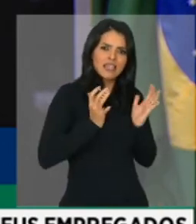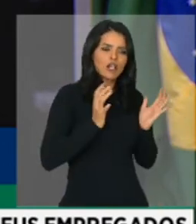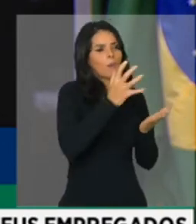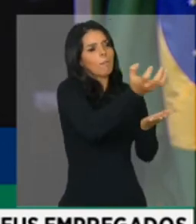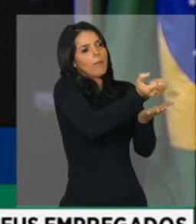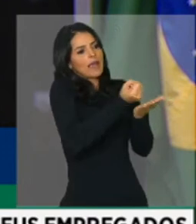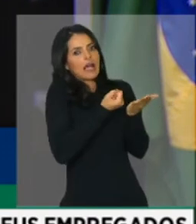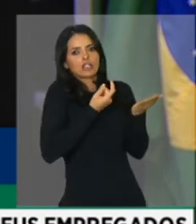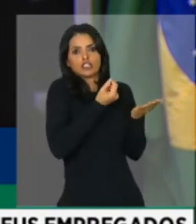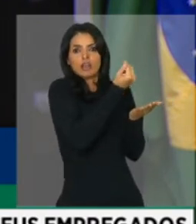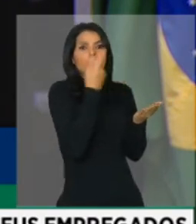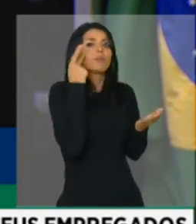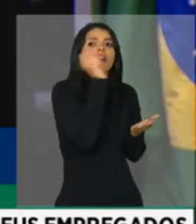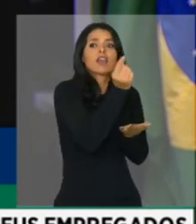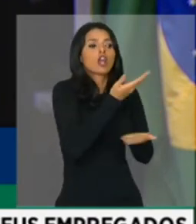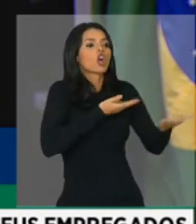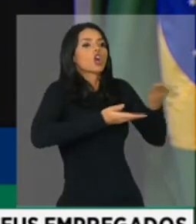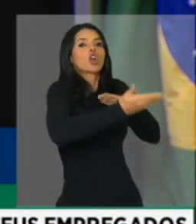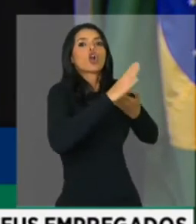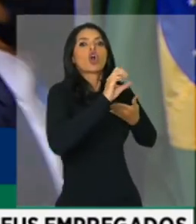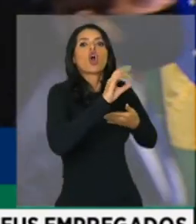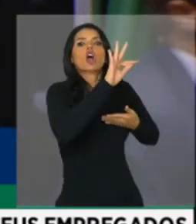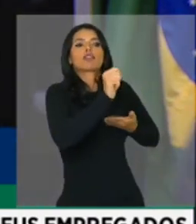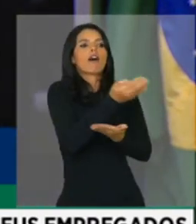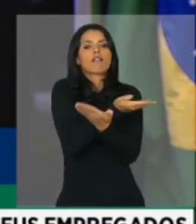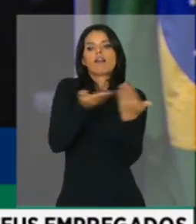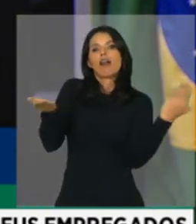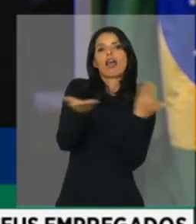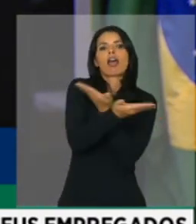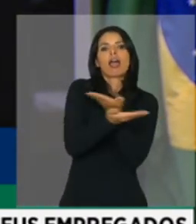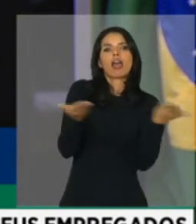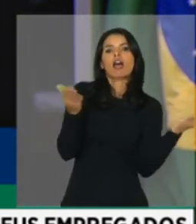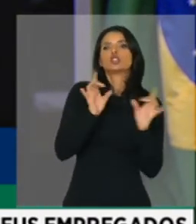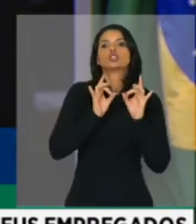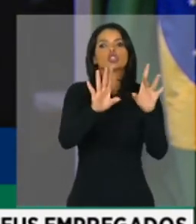RICOS TROCAM COTAS DE FUNDO ENTRE SI... ESSE PROJETO ACABA COM ESSA MAMATA. OS